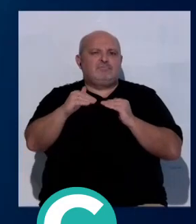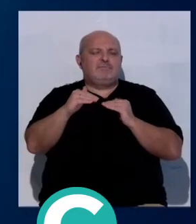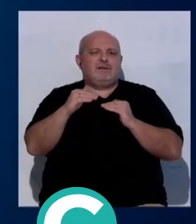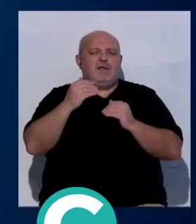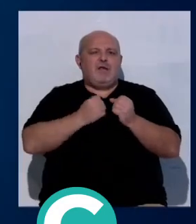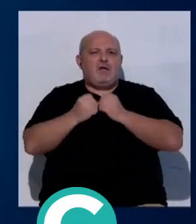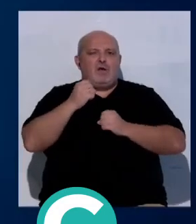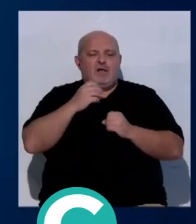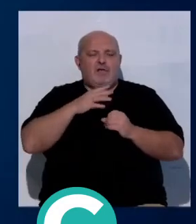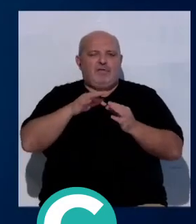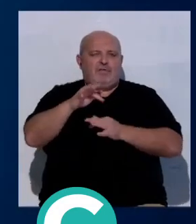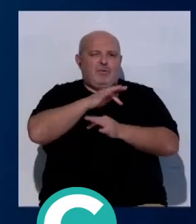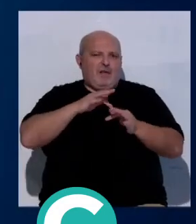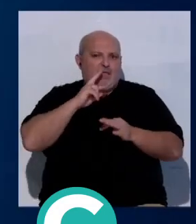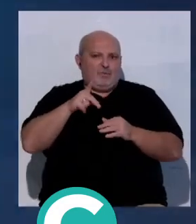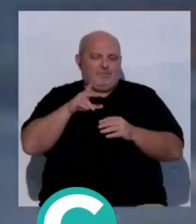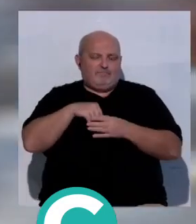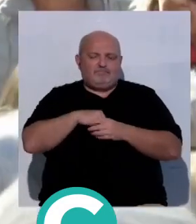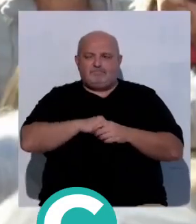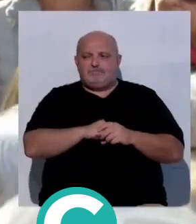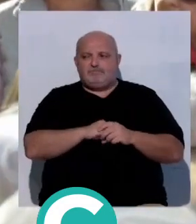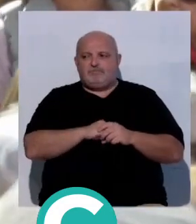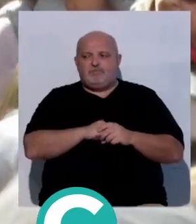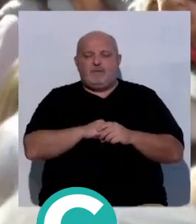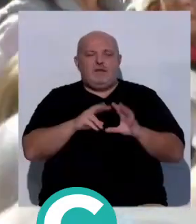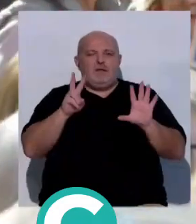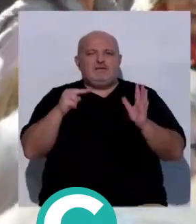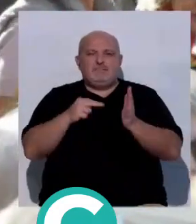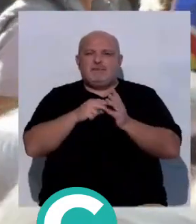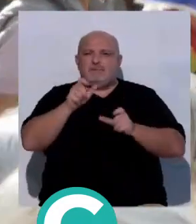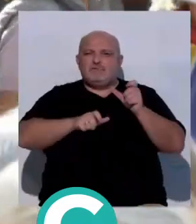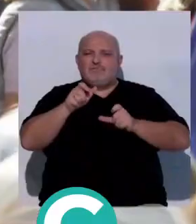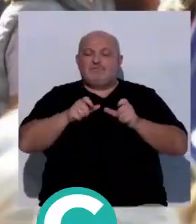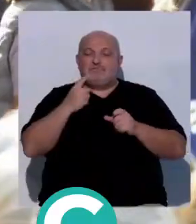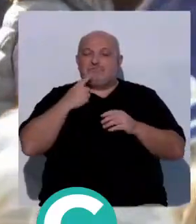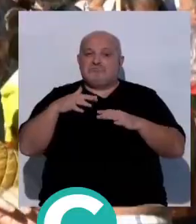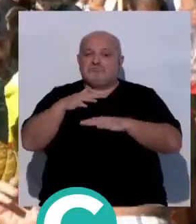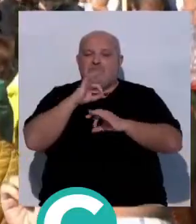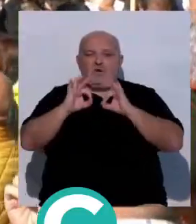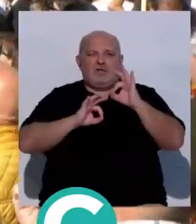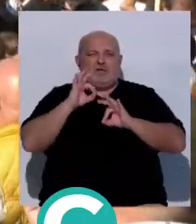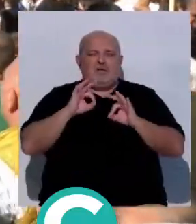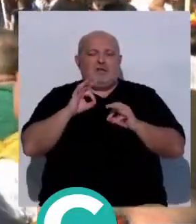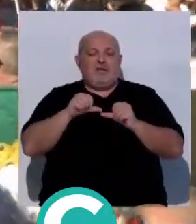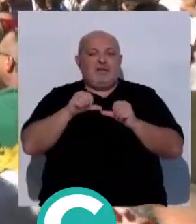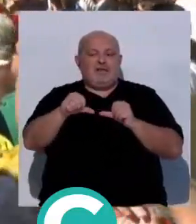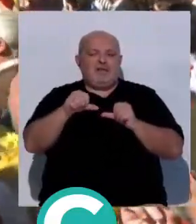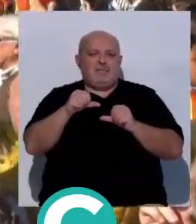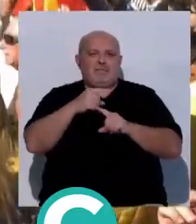economía circular unas 7000 personas según la organización se daban cita a mediodía de este